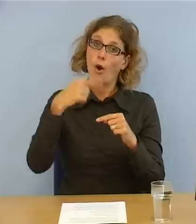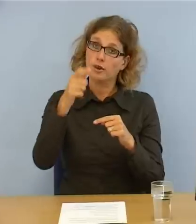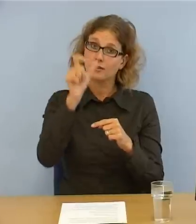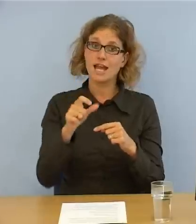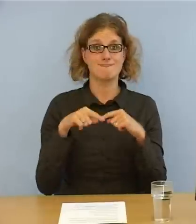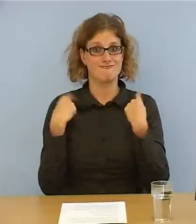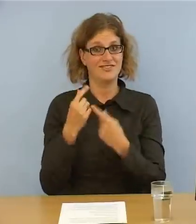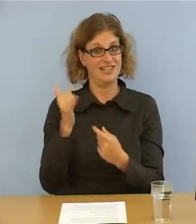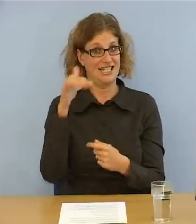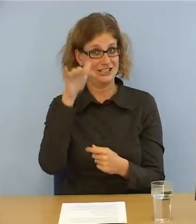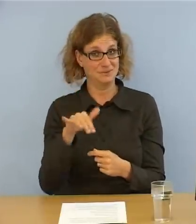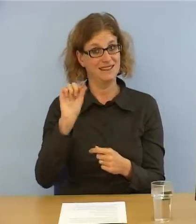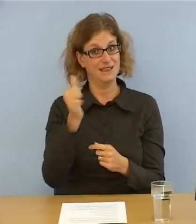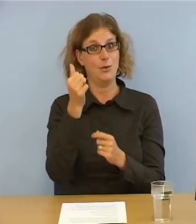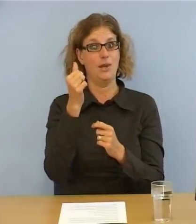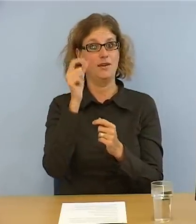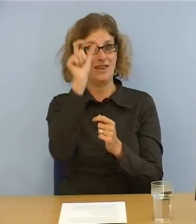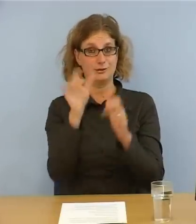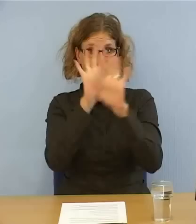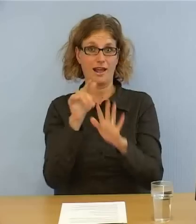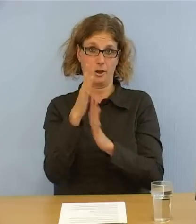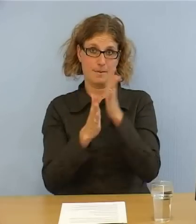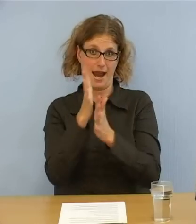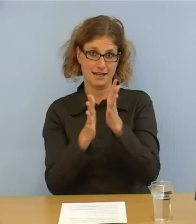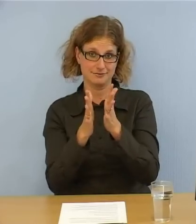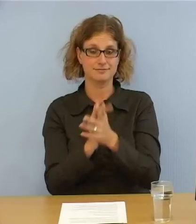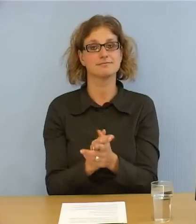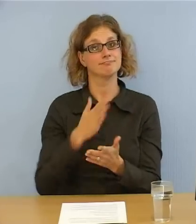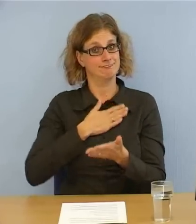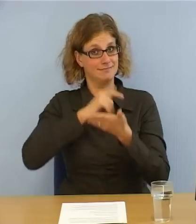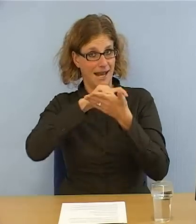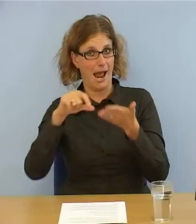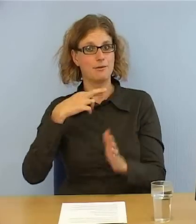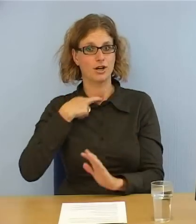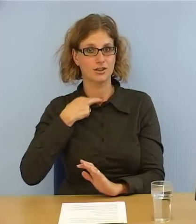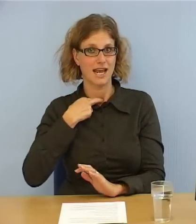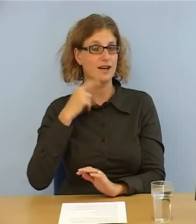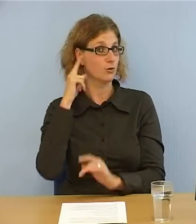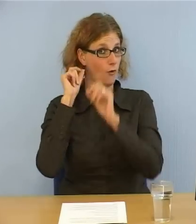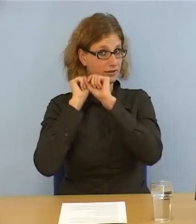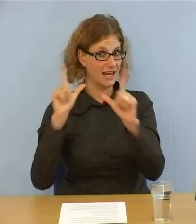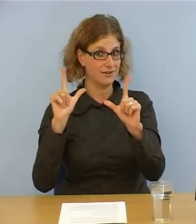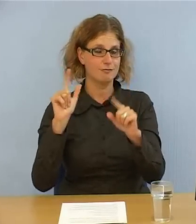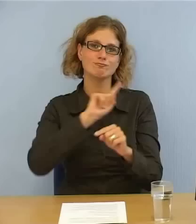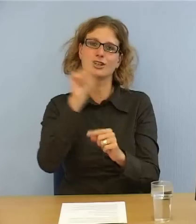Volgende week zijn we er weer met een nieuw Weekjournaal in gebaren. Mijn naam is Renée, voor DovenTV.